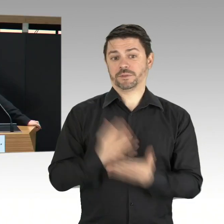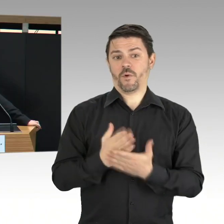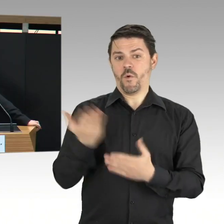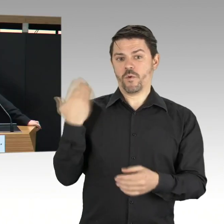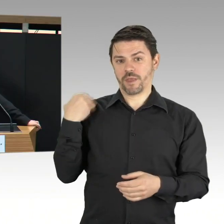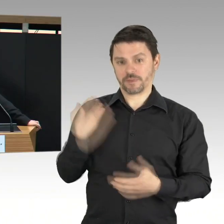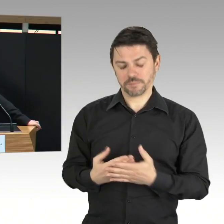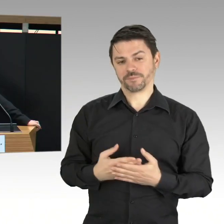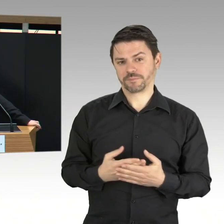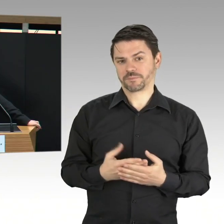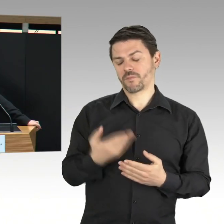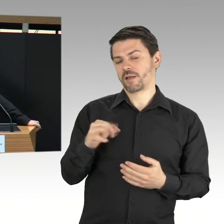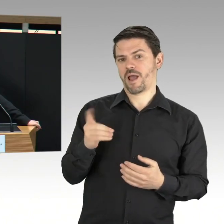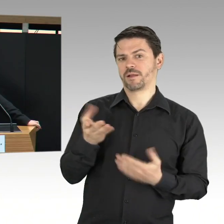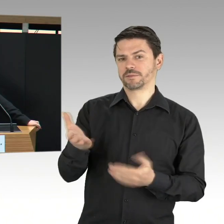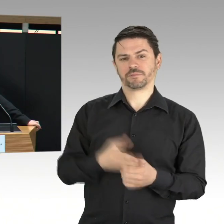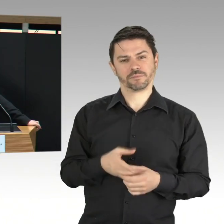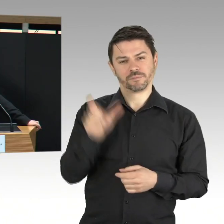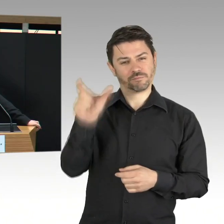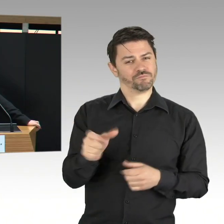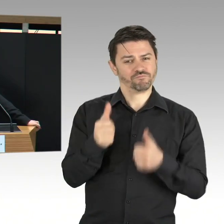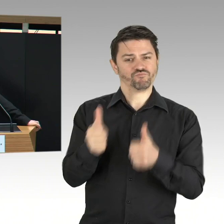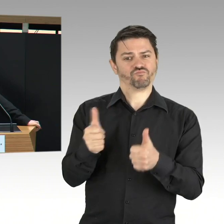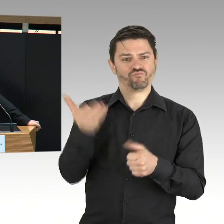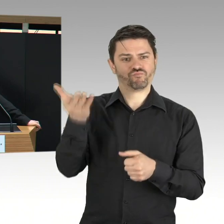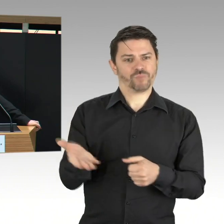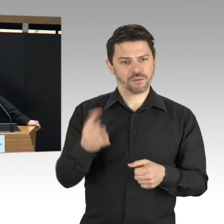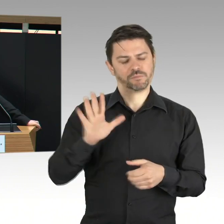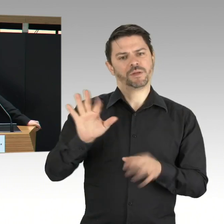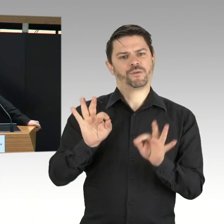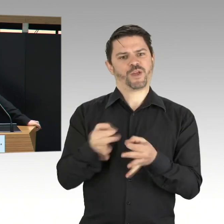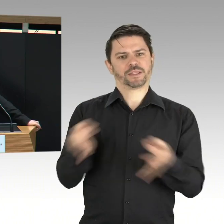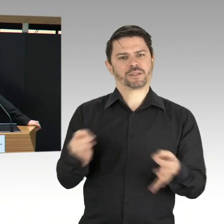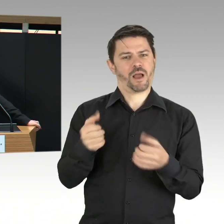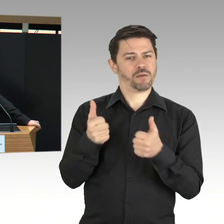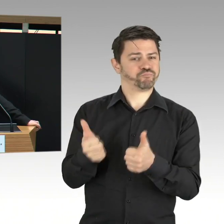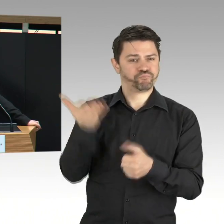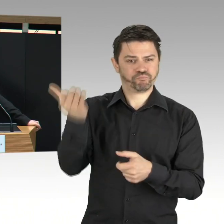viele gute Sachen für Berlin gemacht. Dafür möchte ich dir persönlich auch noch mal danken